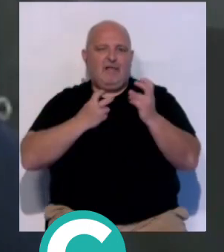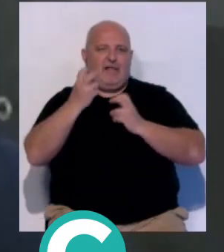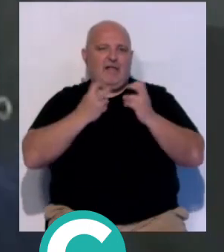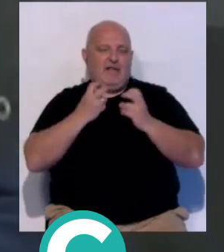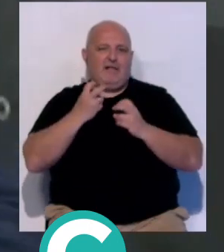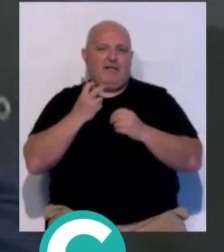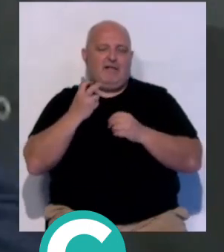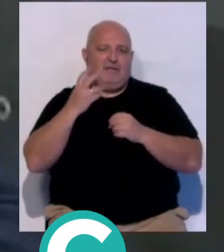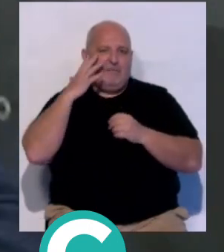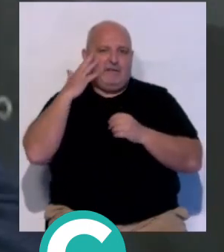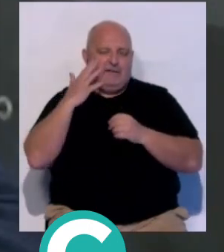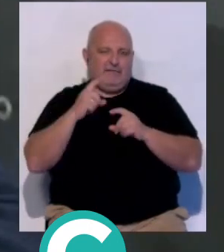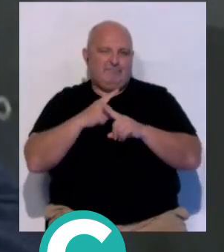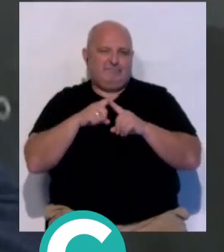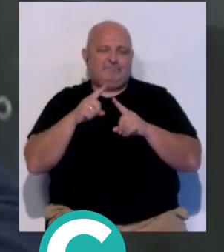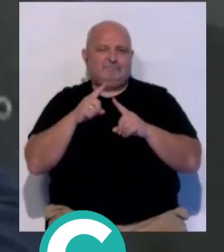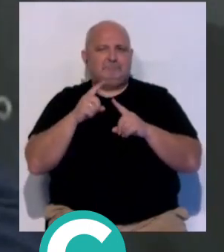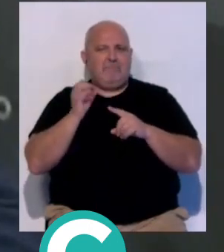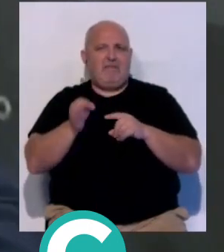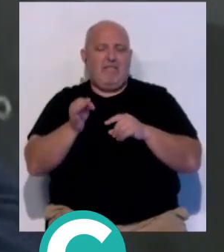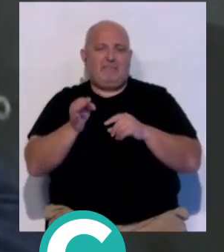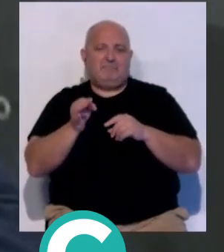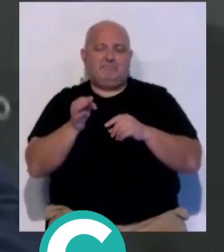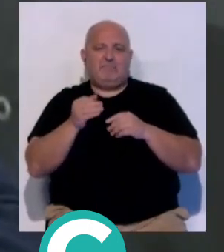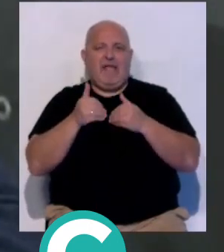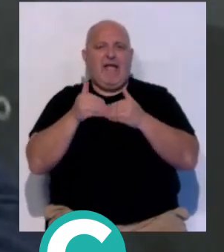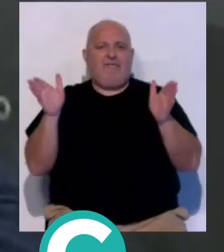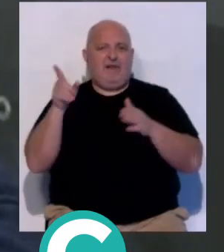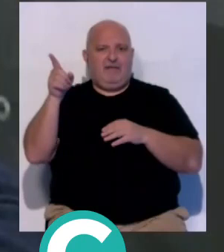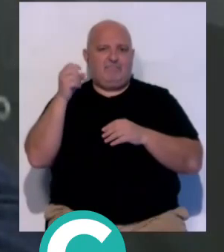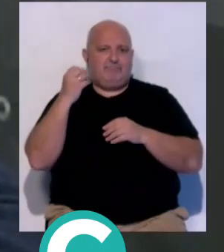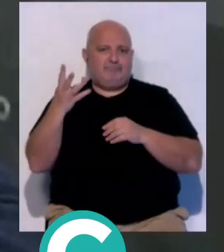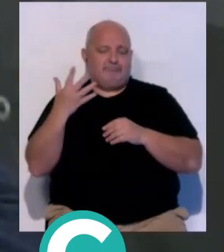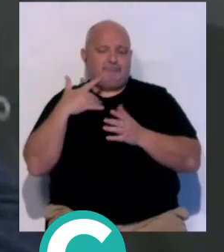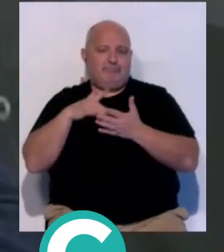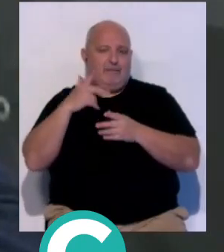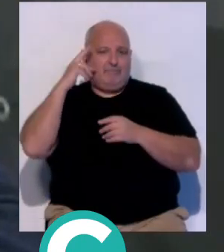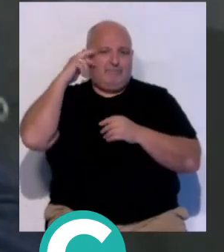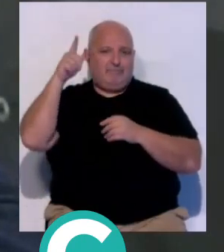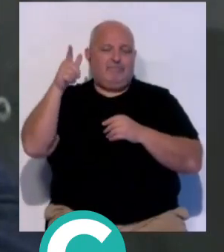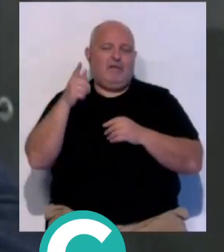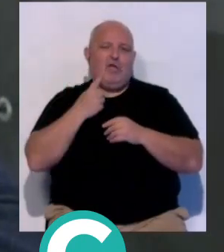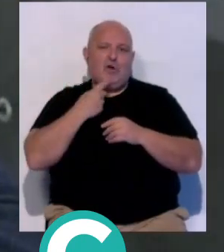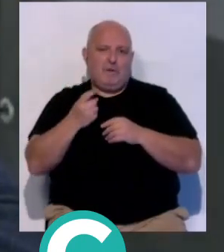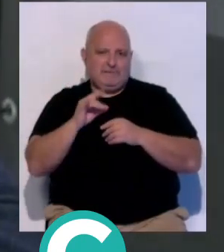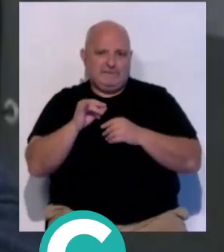fíjate y la verdad que que te abren las puertas pero era muy complicado era muy complicado no